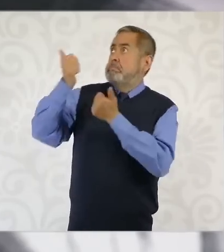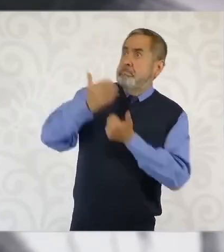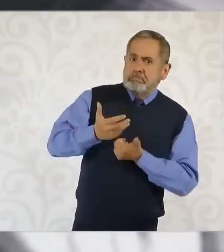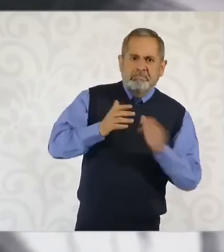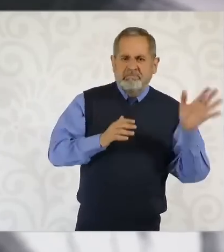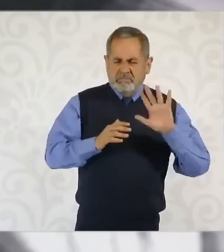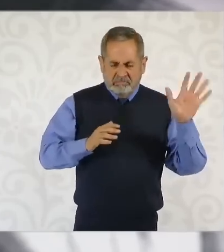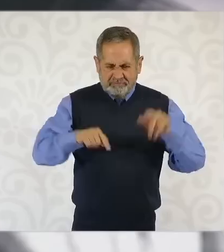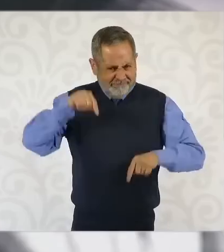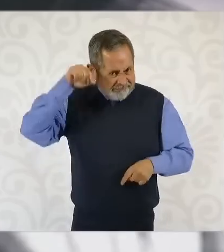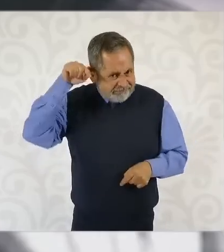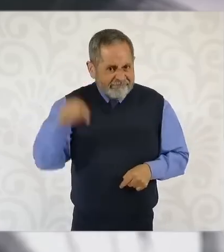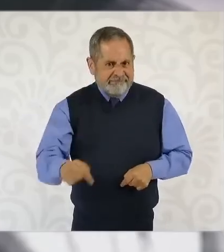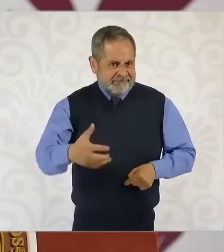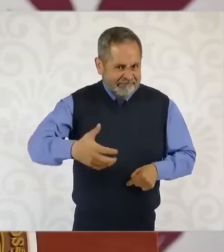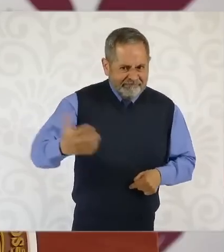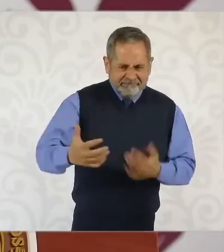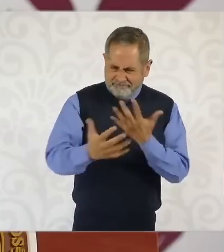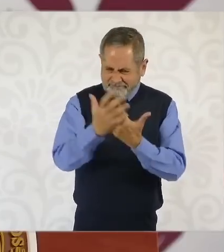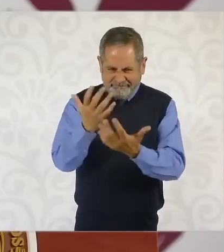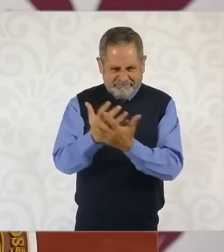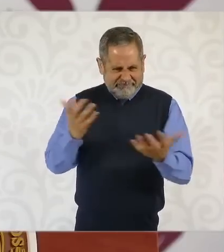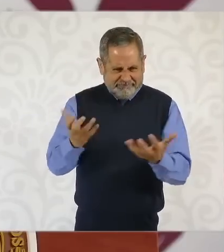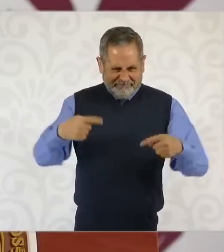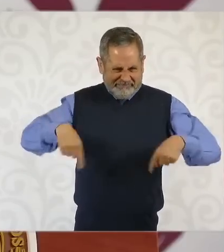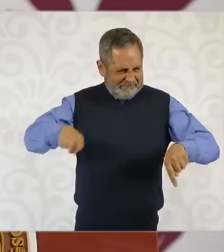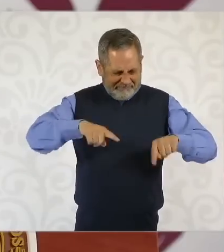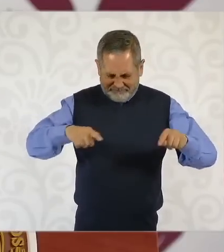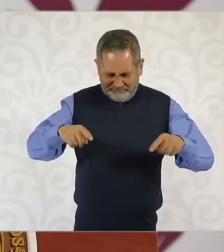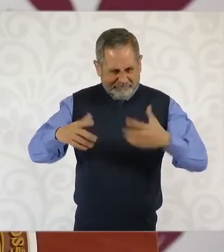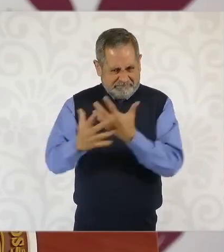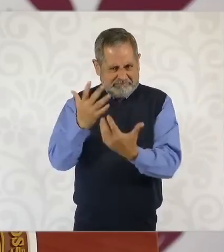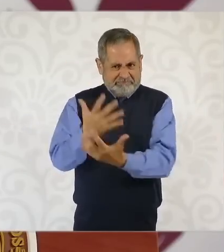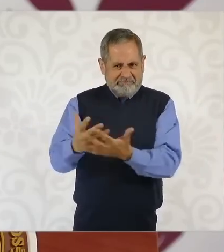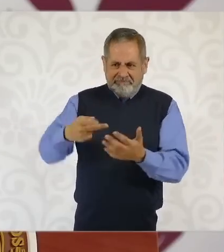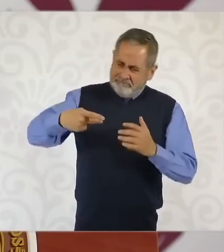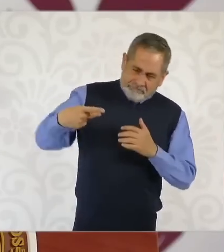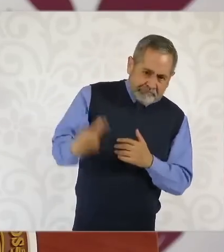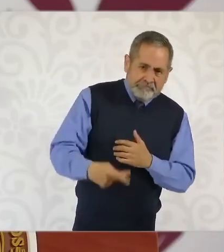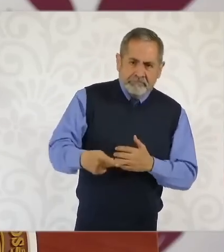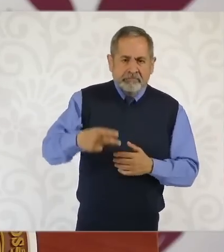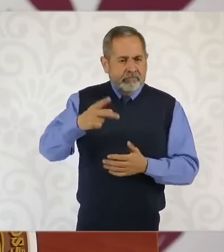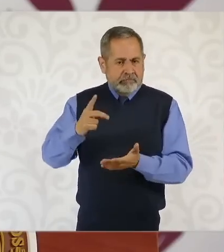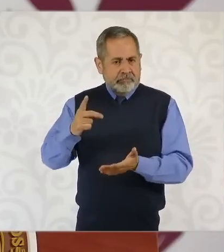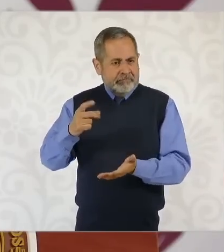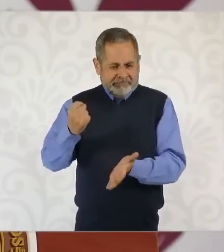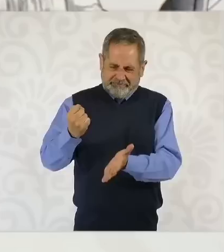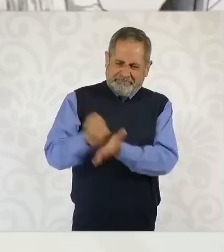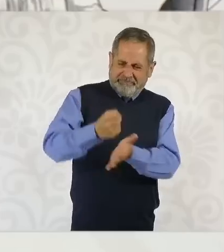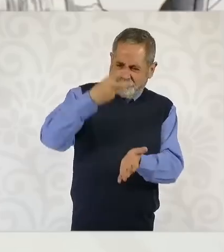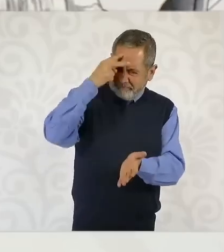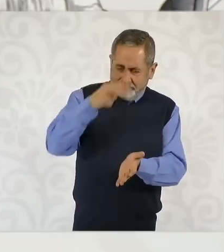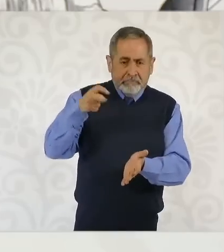manufacturera para proveer al mercado interno Entonces el plan México sigue en una o en otra